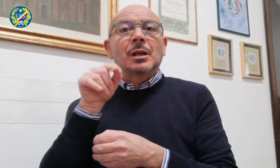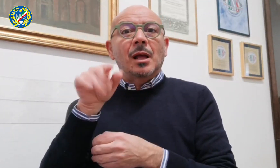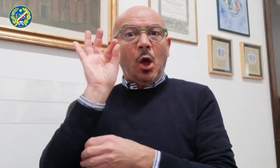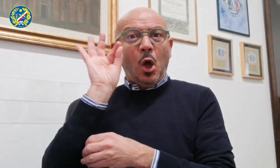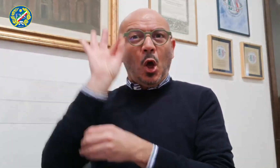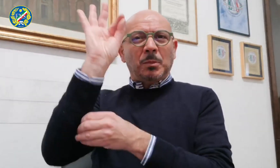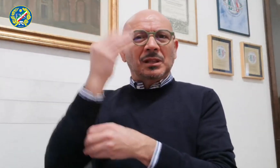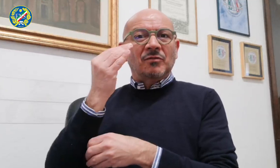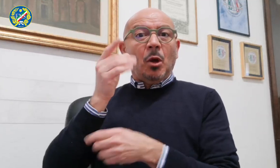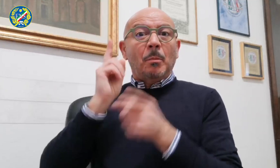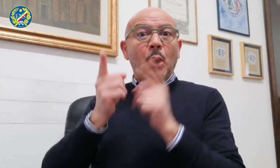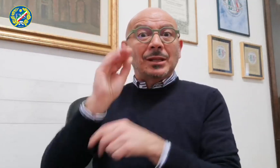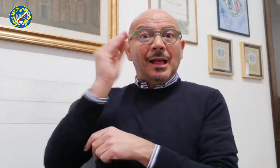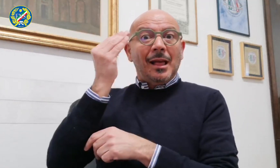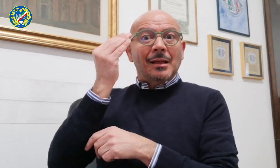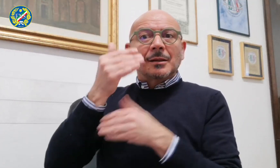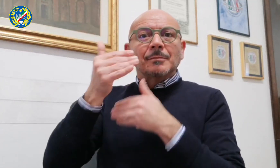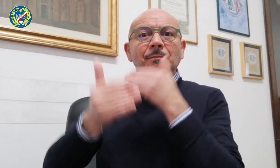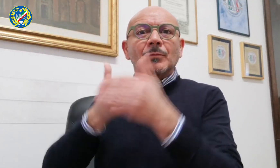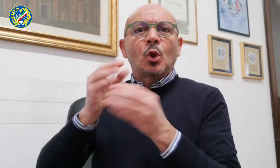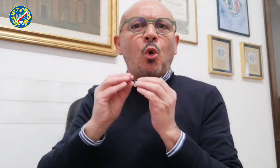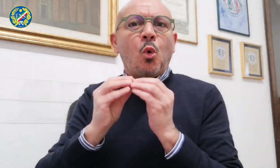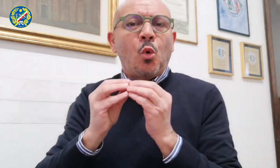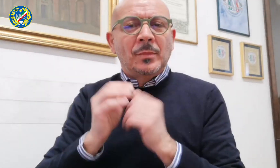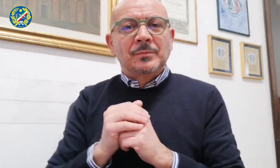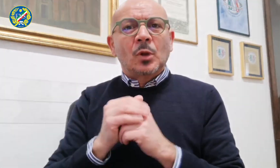sulle procedure riguardo la politica dell'ENS.